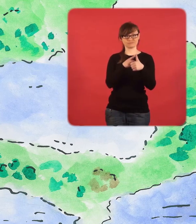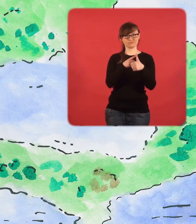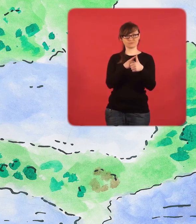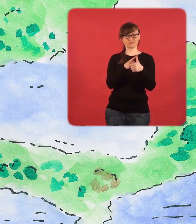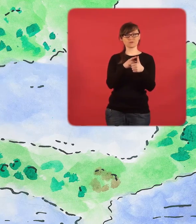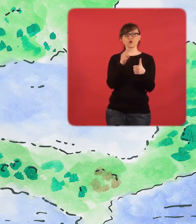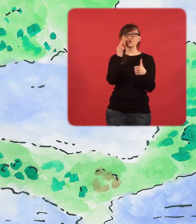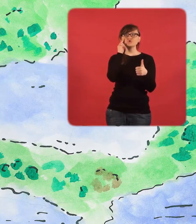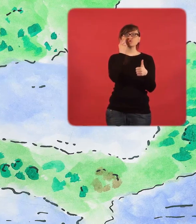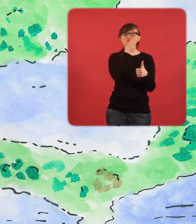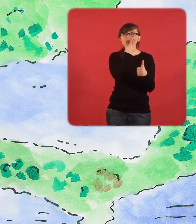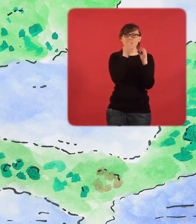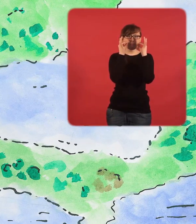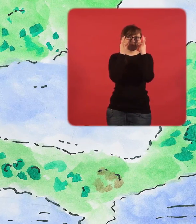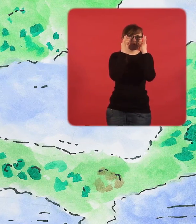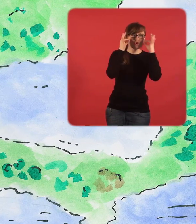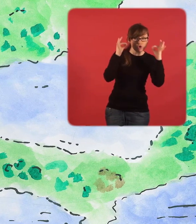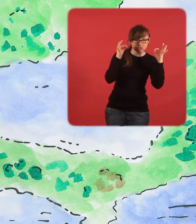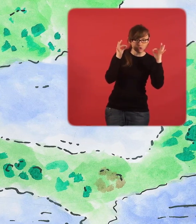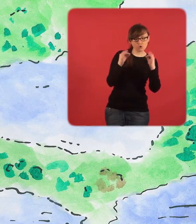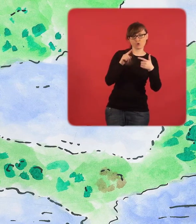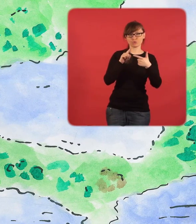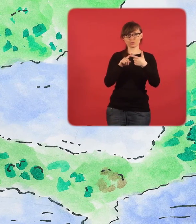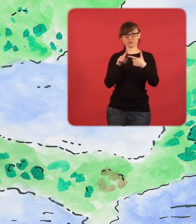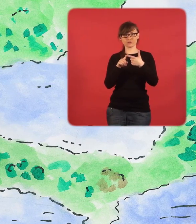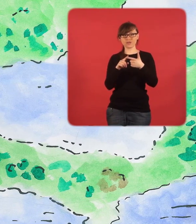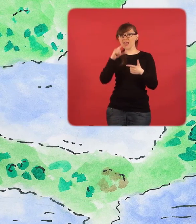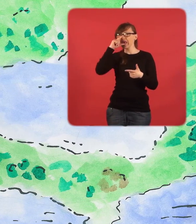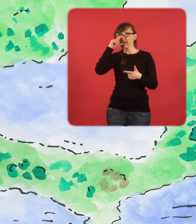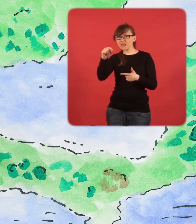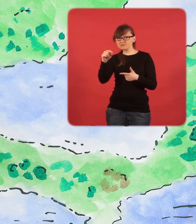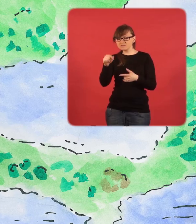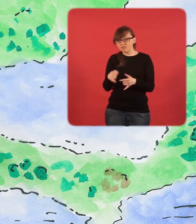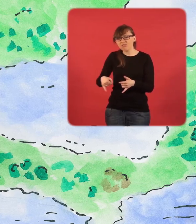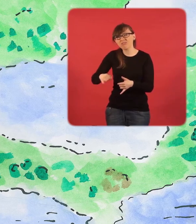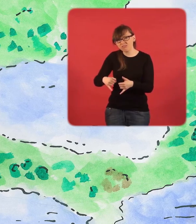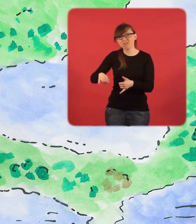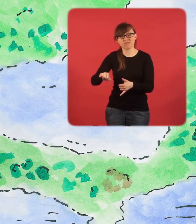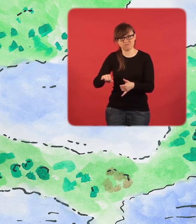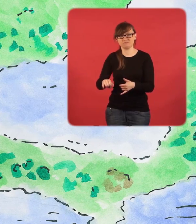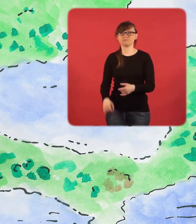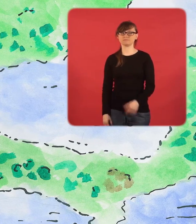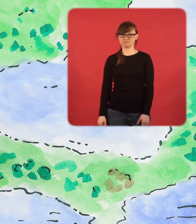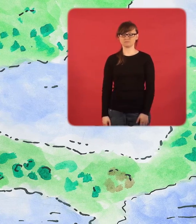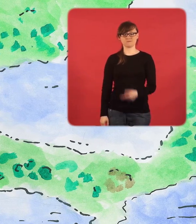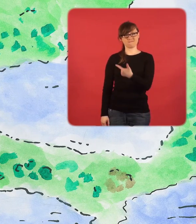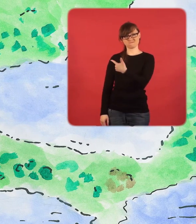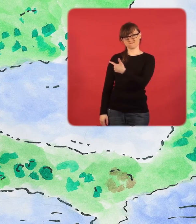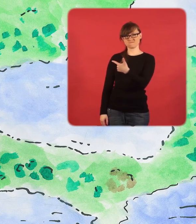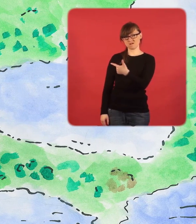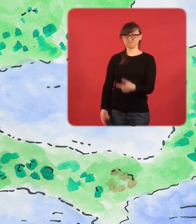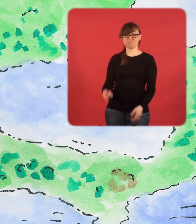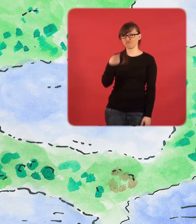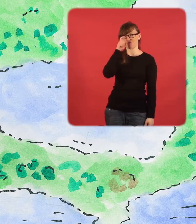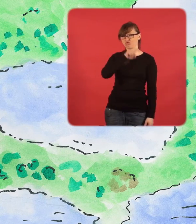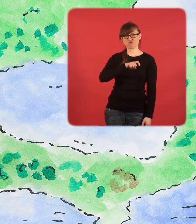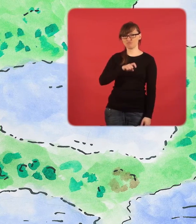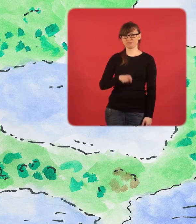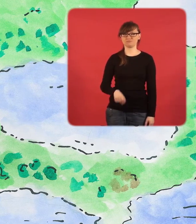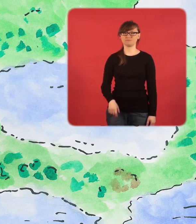Ślepy Kot i Kulawy Lis, obaj niedobrzy.